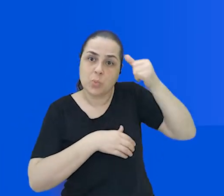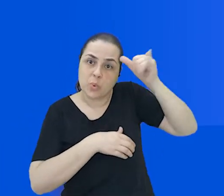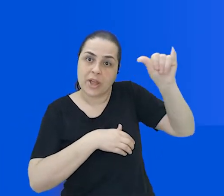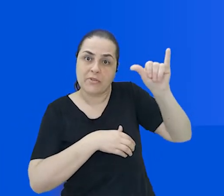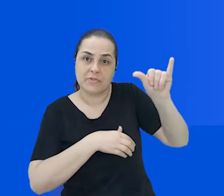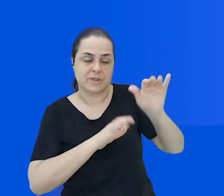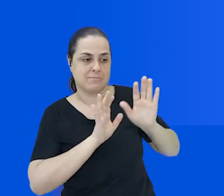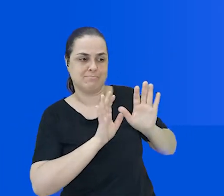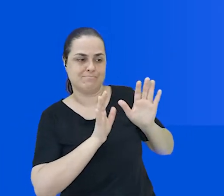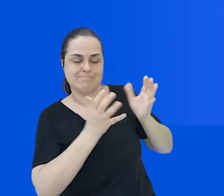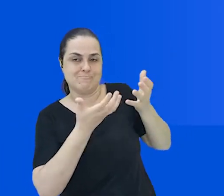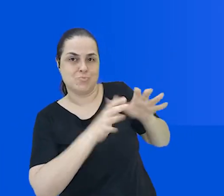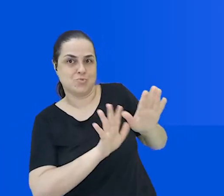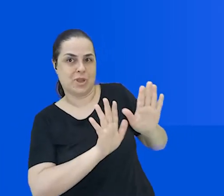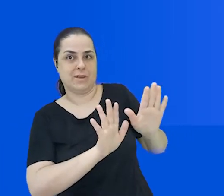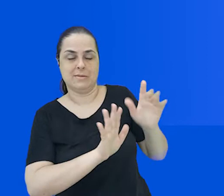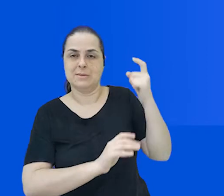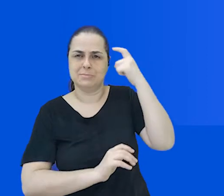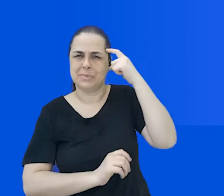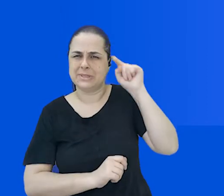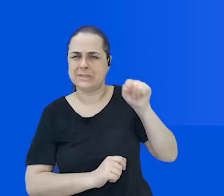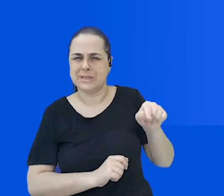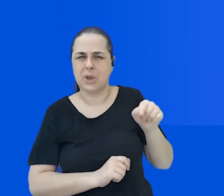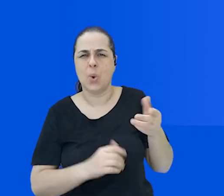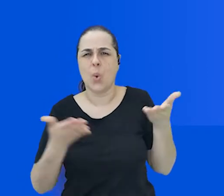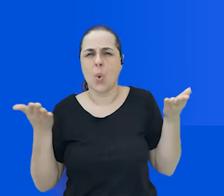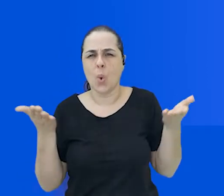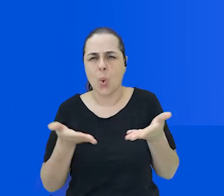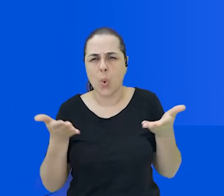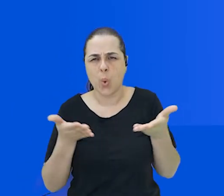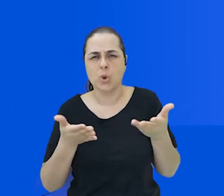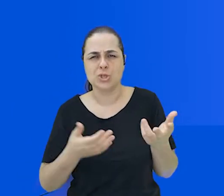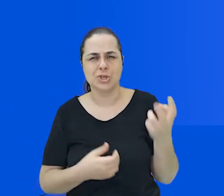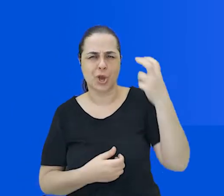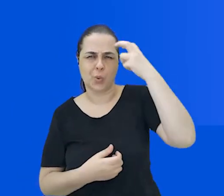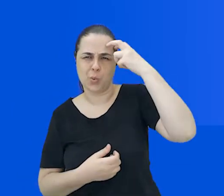agrupamento de emoções que são mais consideradas hoje na nossa cultura,